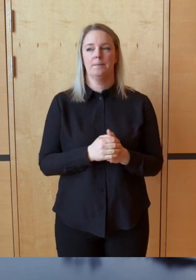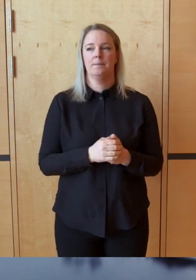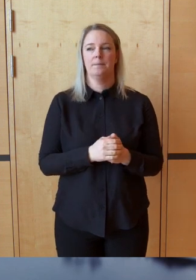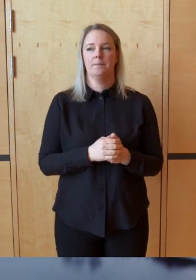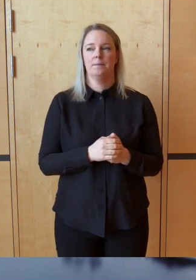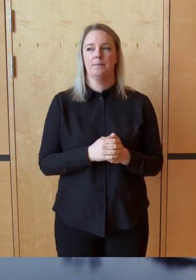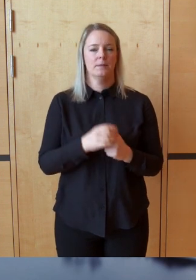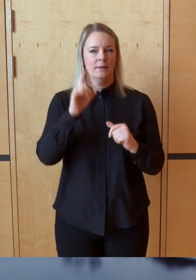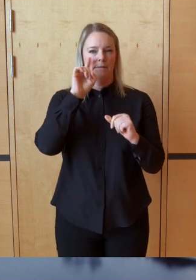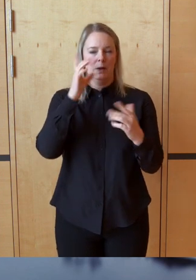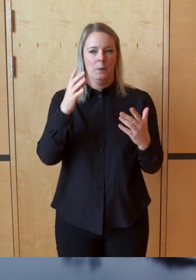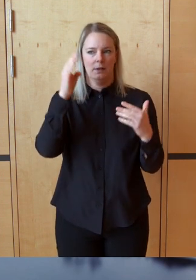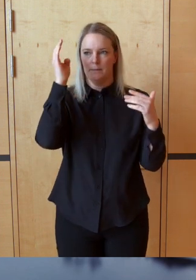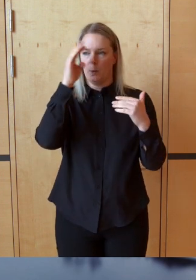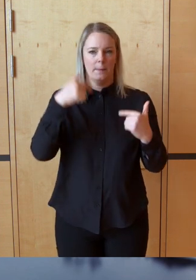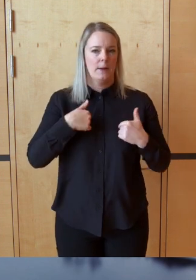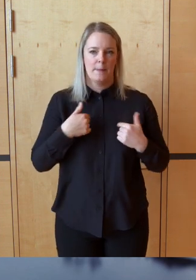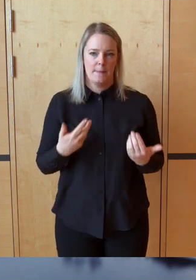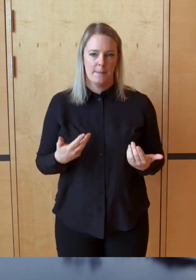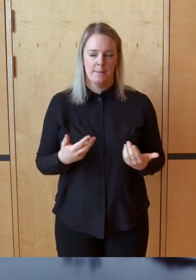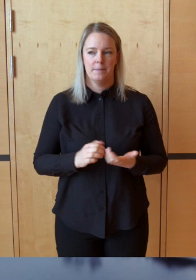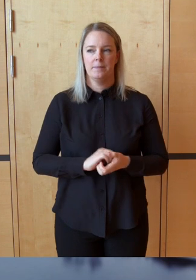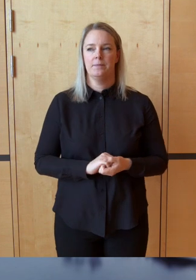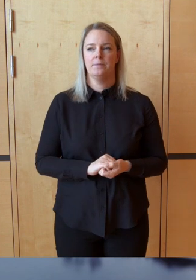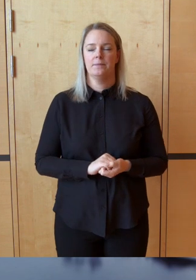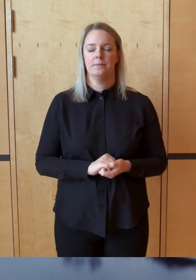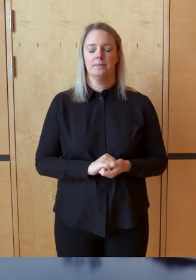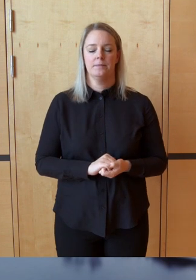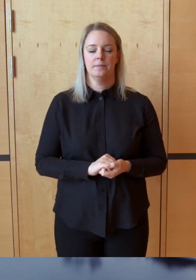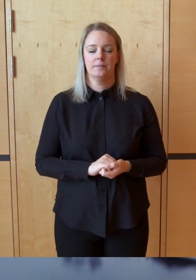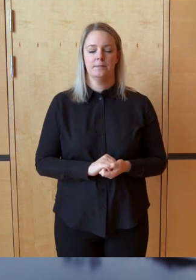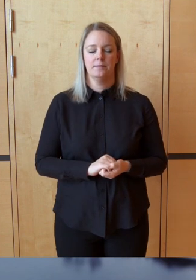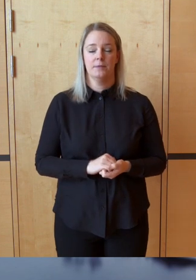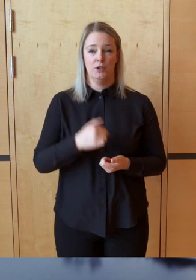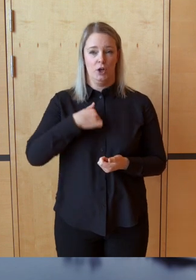Förstår inte lätt problematiken därför att Jag har själv stått och samla